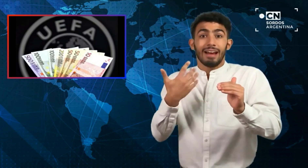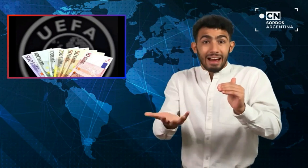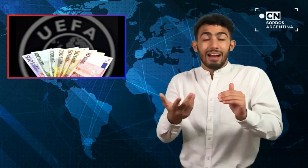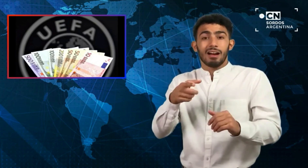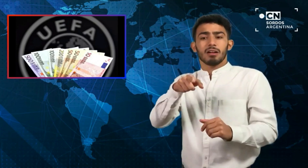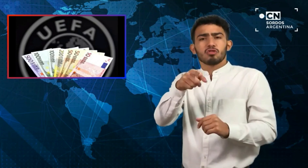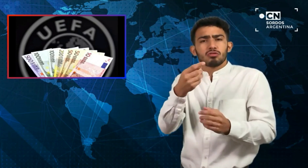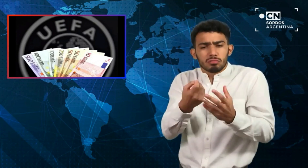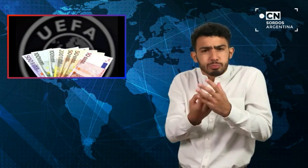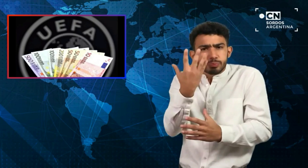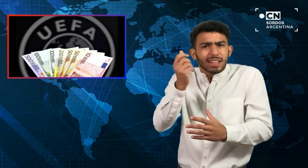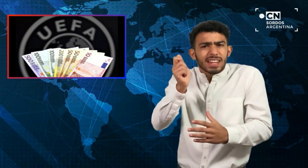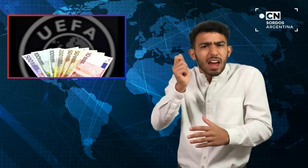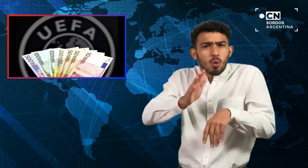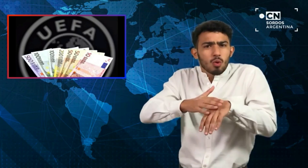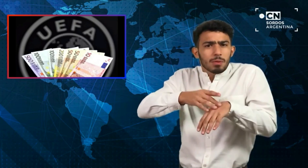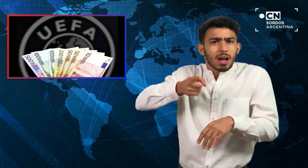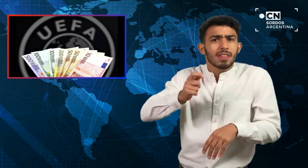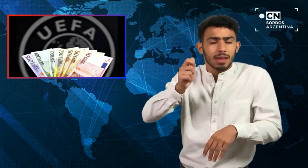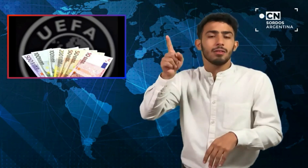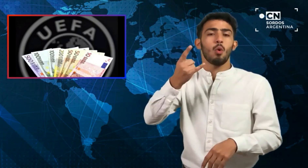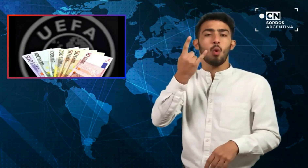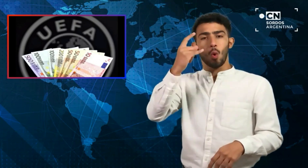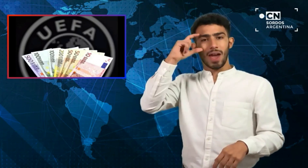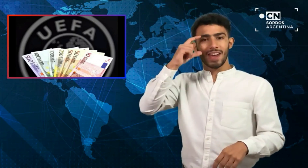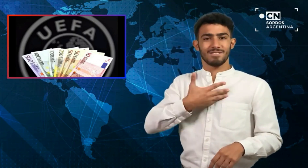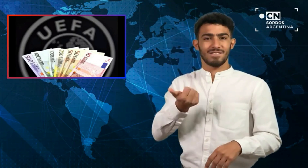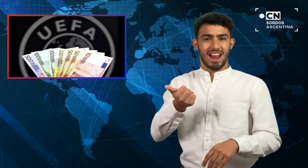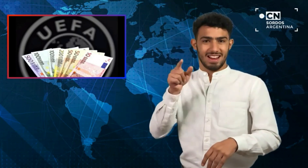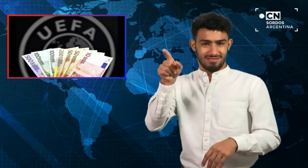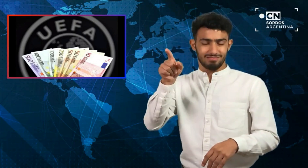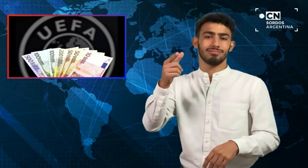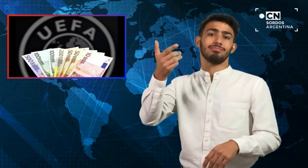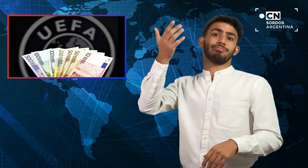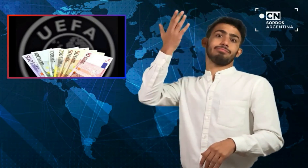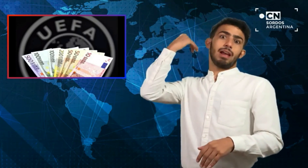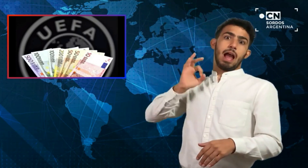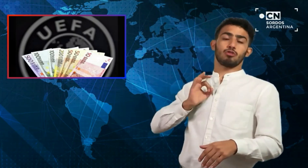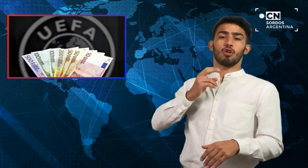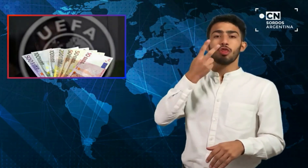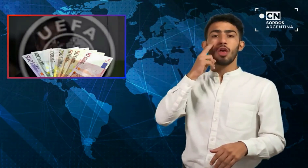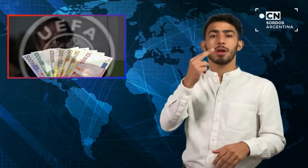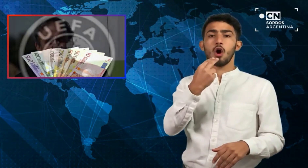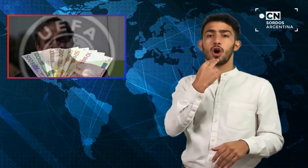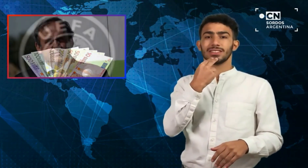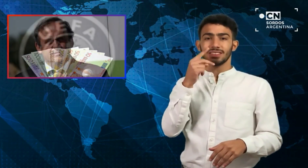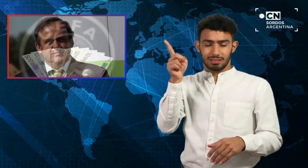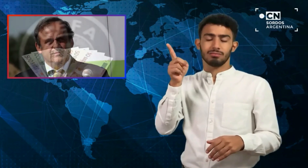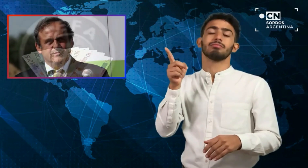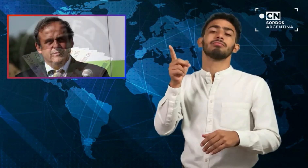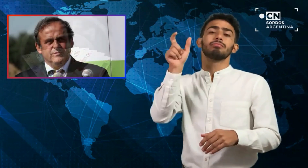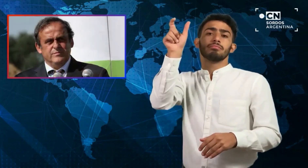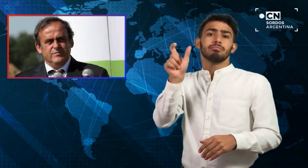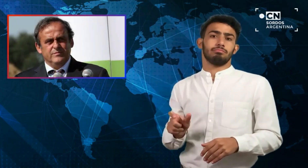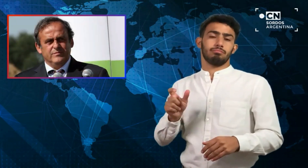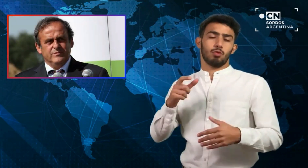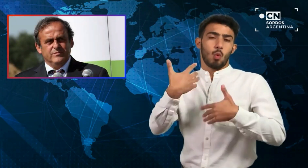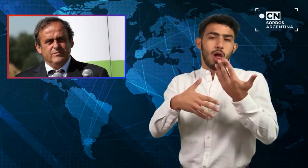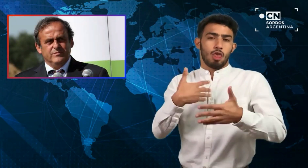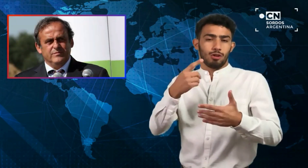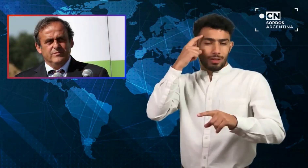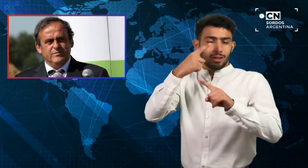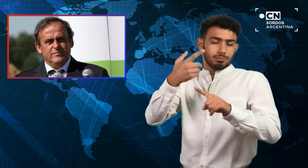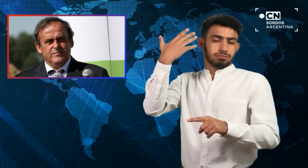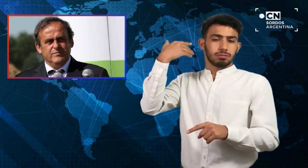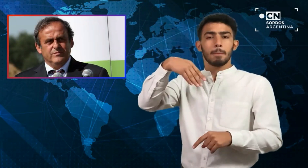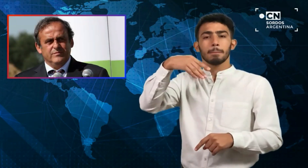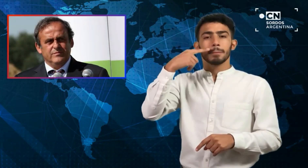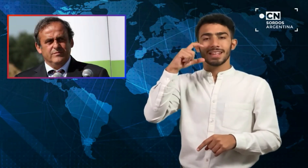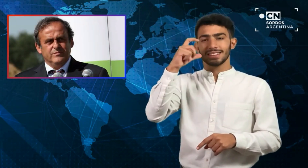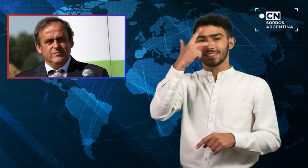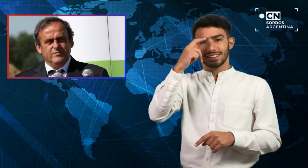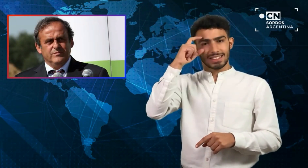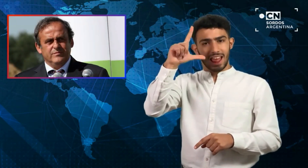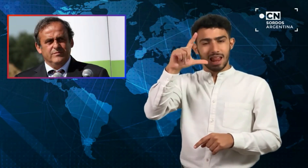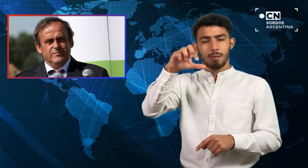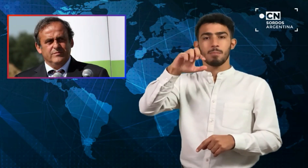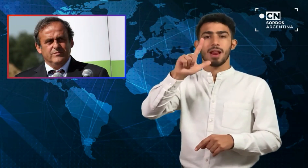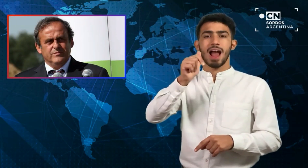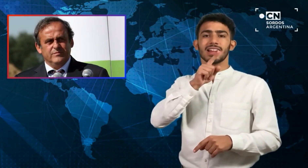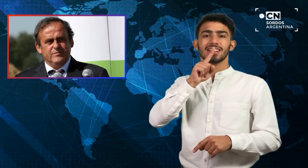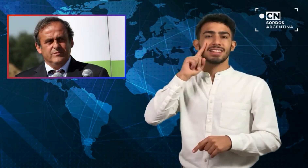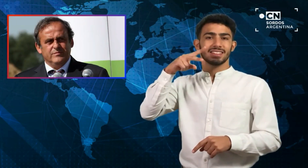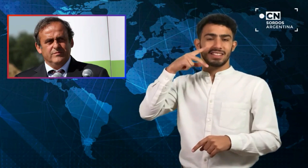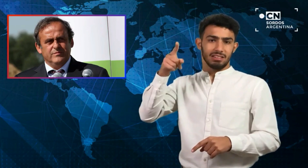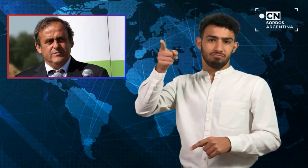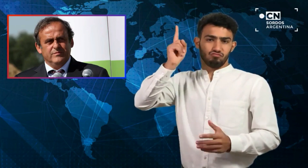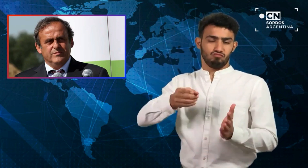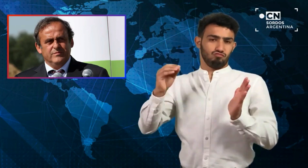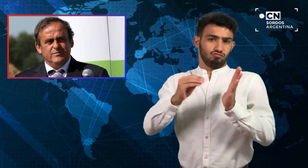Funciona desde 2011, impulsado por Michel Platini desde la UEFA,